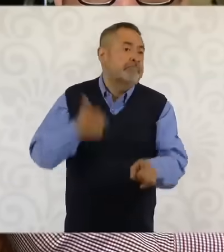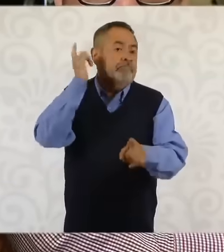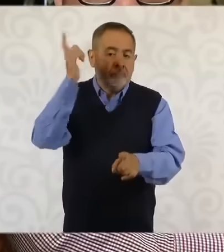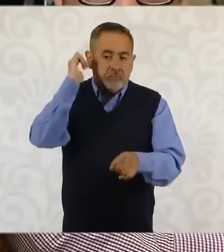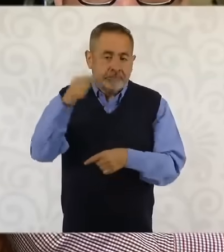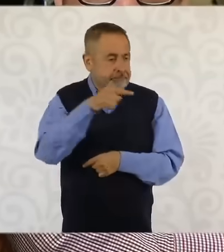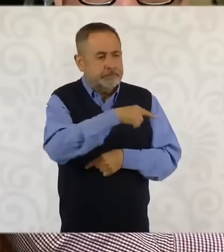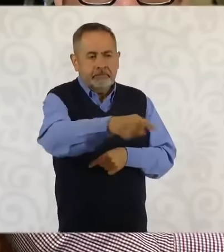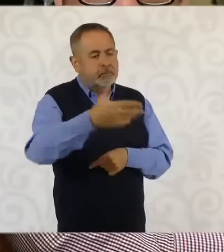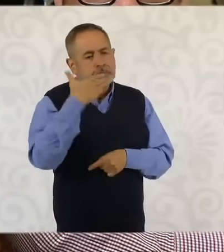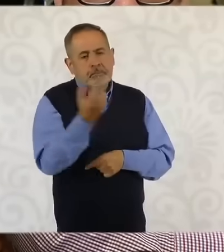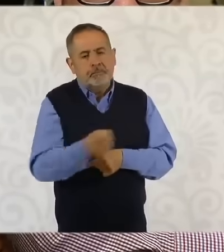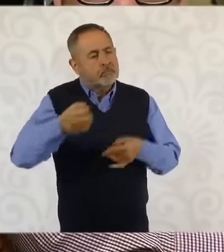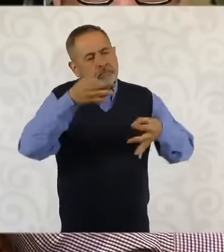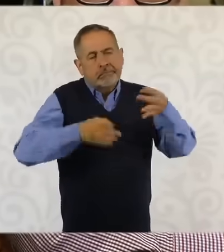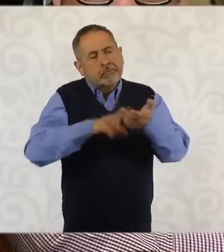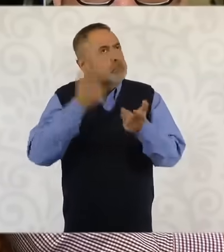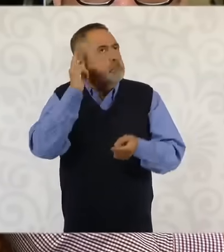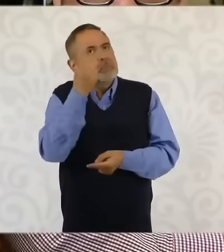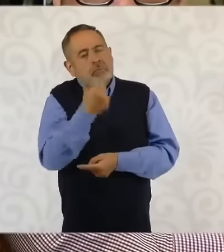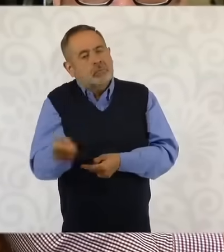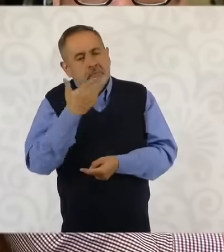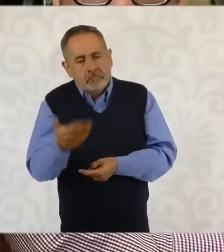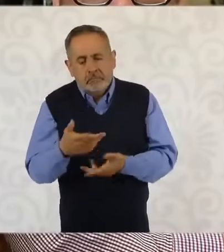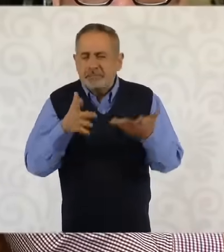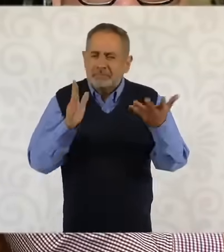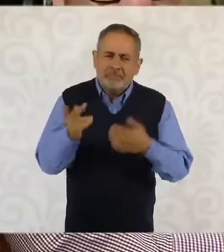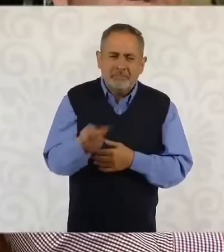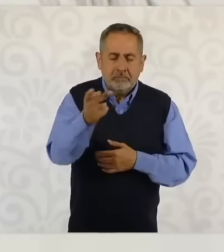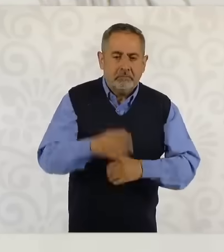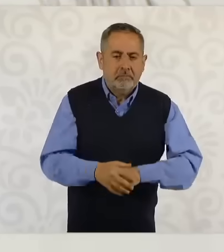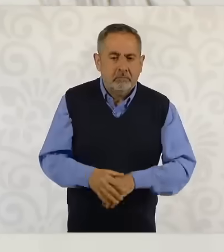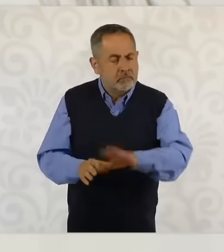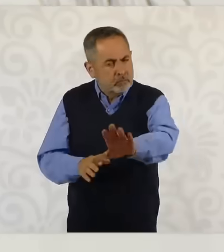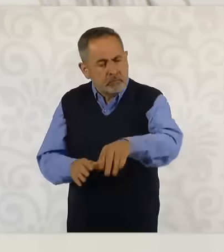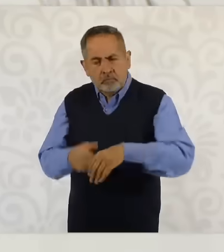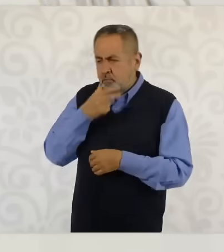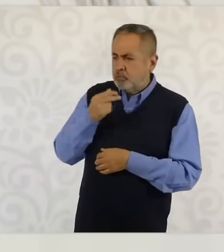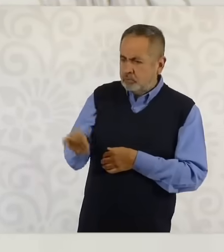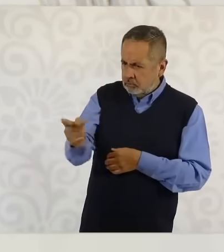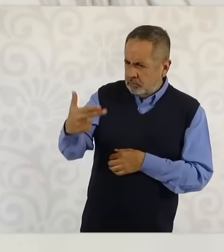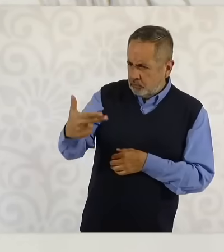tanto nombre que salió pero cuando le pregunto esto Hugo es un buen jurista eh digo un un buen